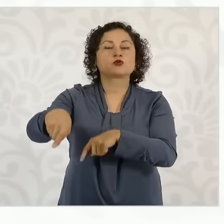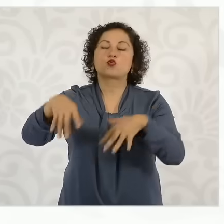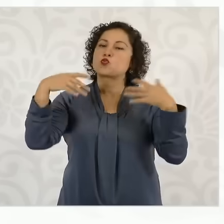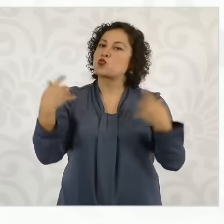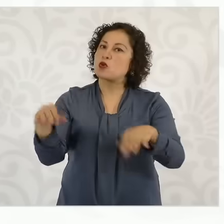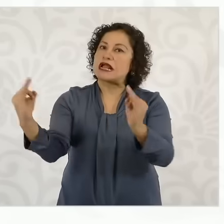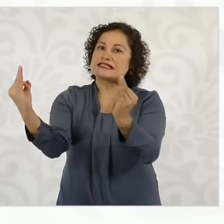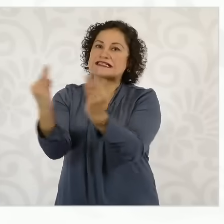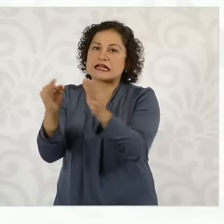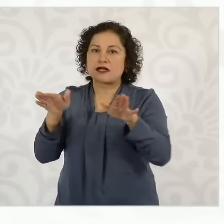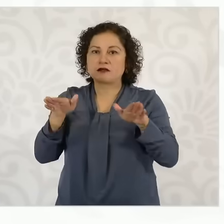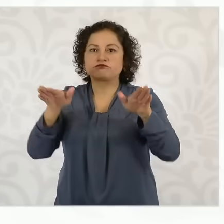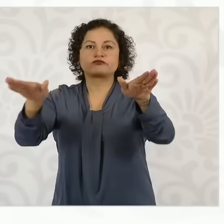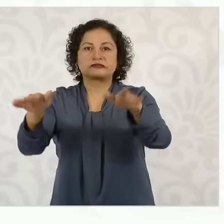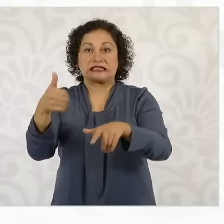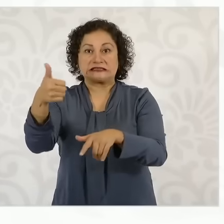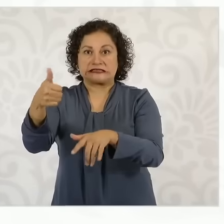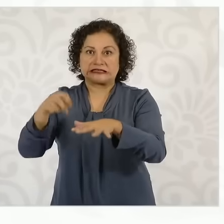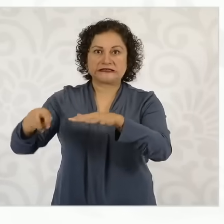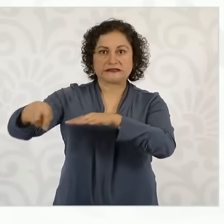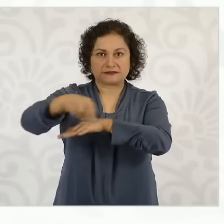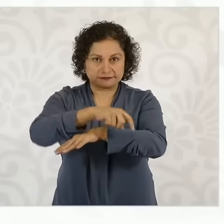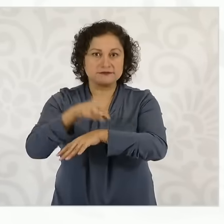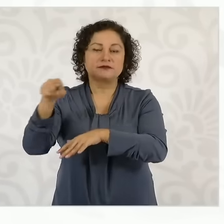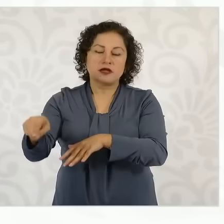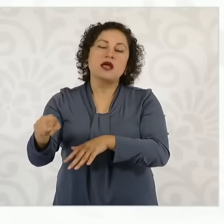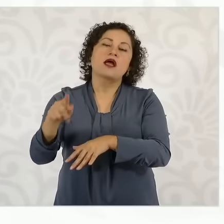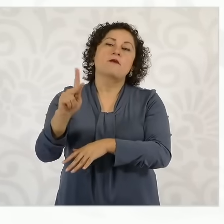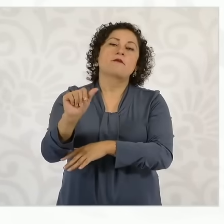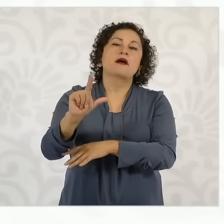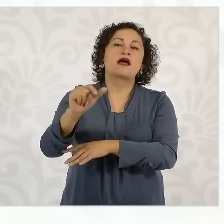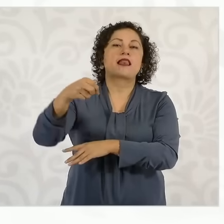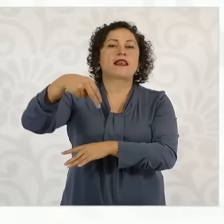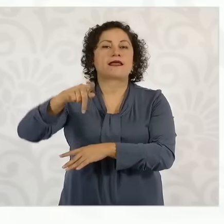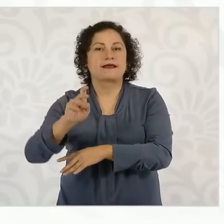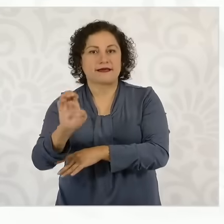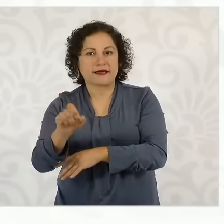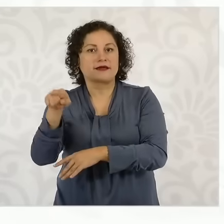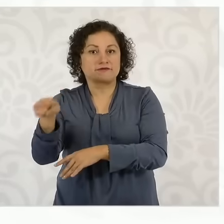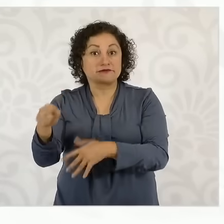alimentan la península, el de Palenque, que si seguimos la ruta del Papalote vamos a encontrar